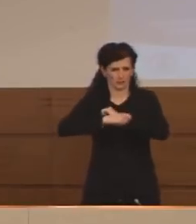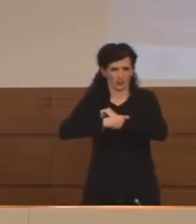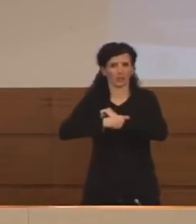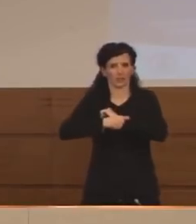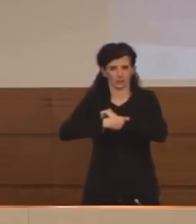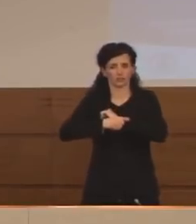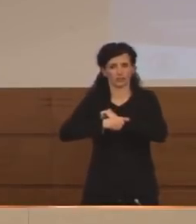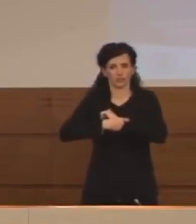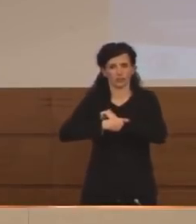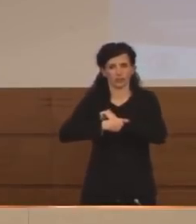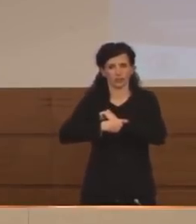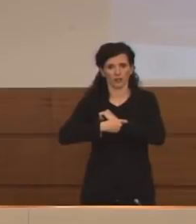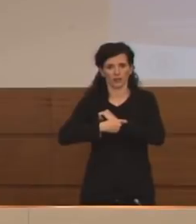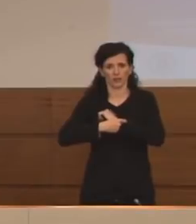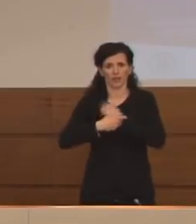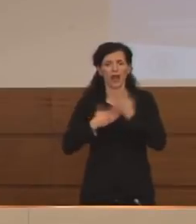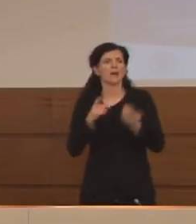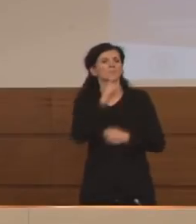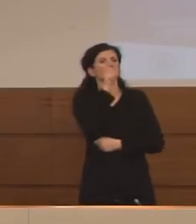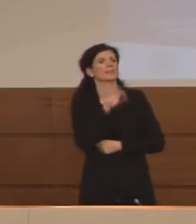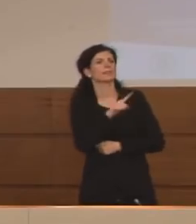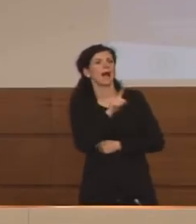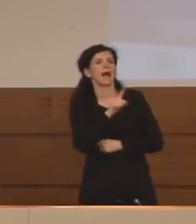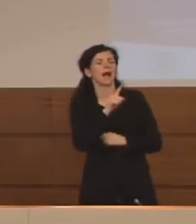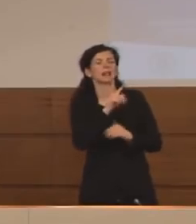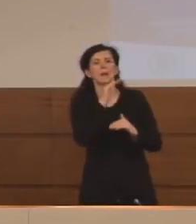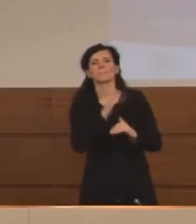Mal comune mezzo gaudio.